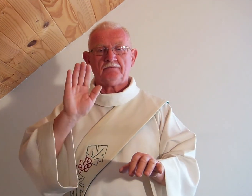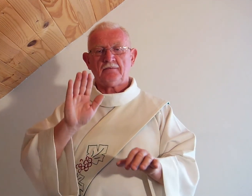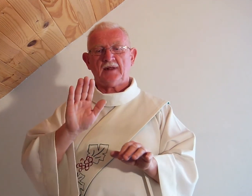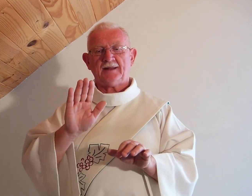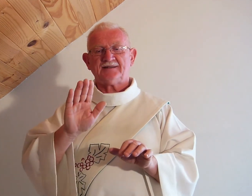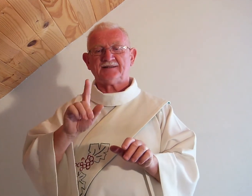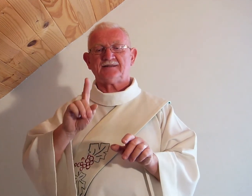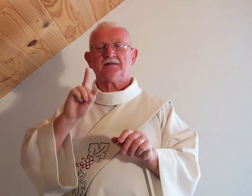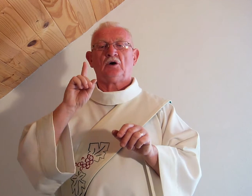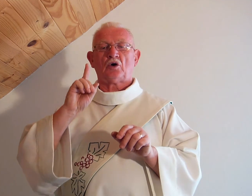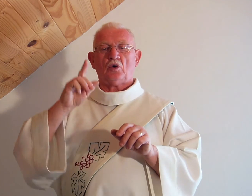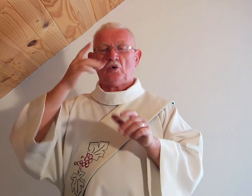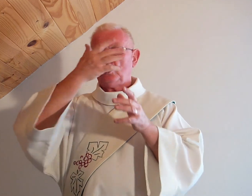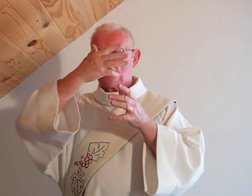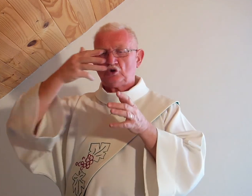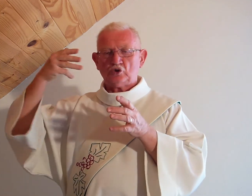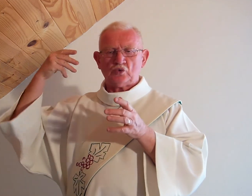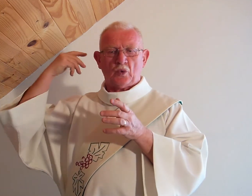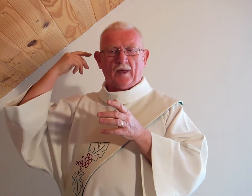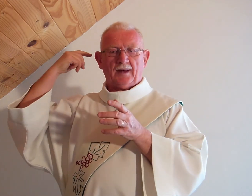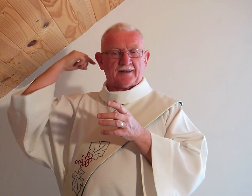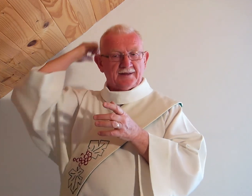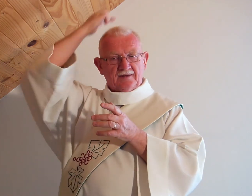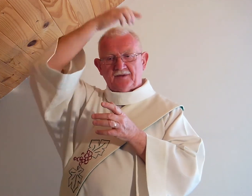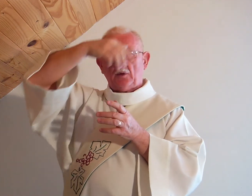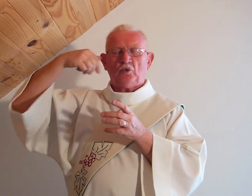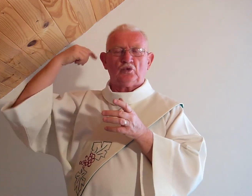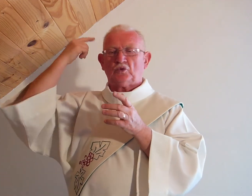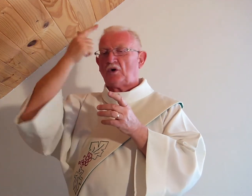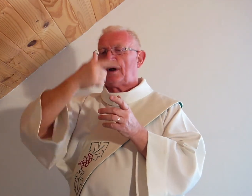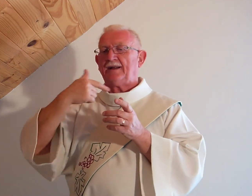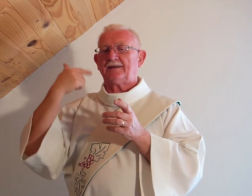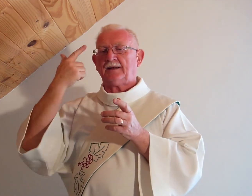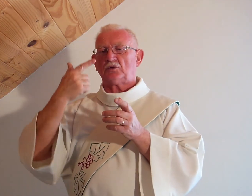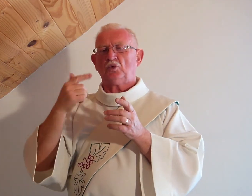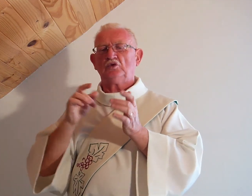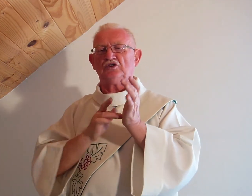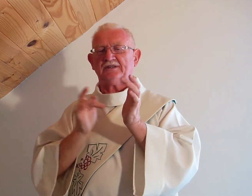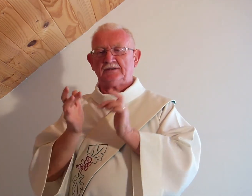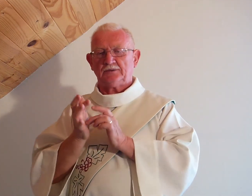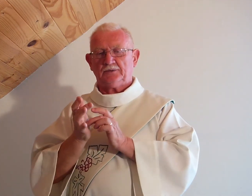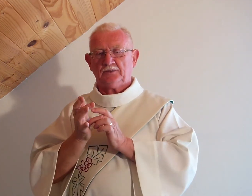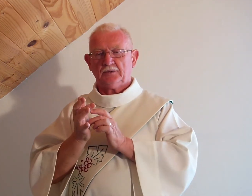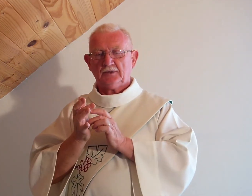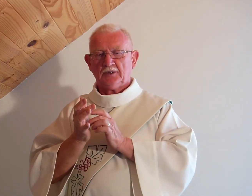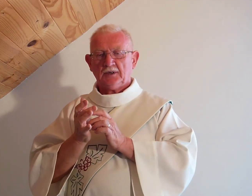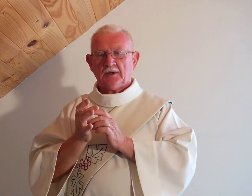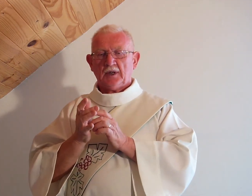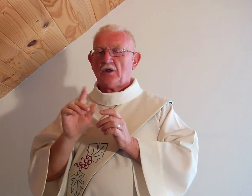ainsi que le suaire qui avait entouré la tête de Jésus,